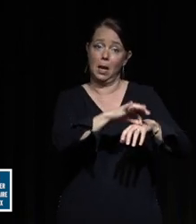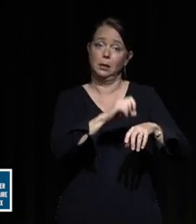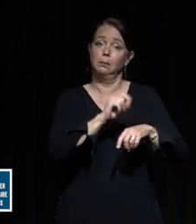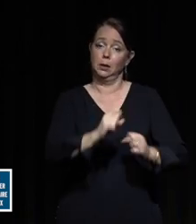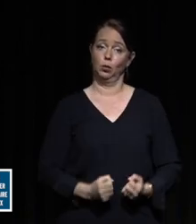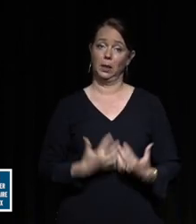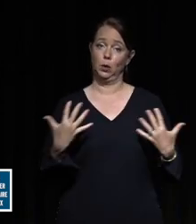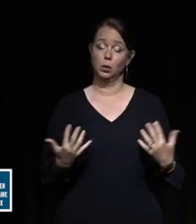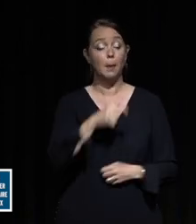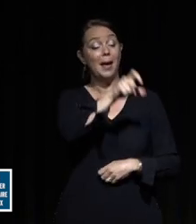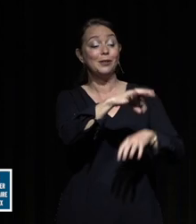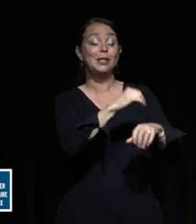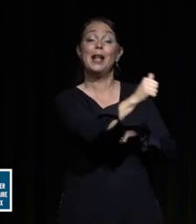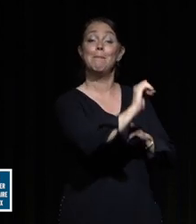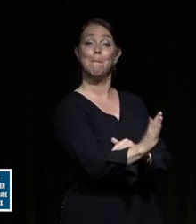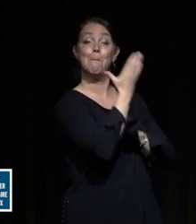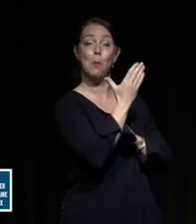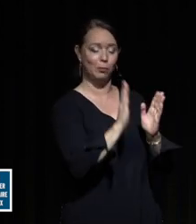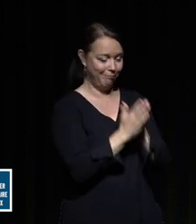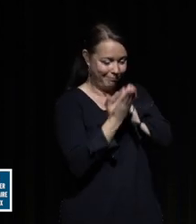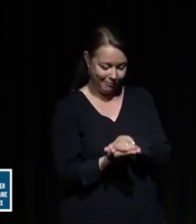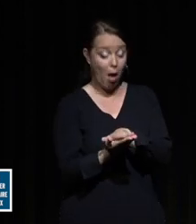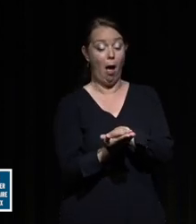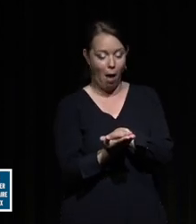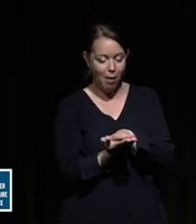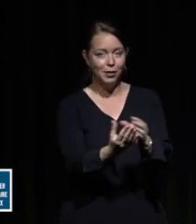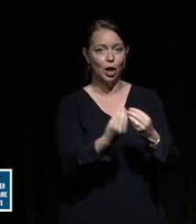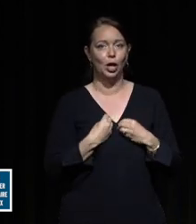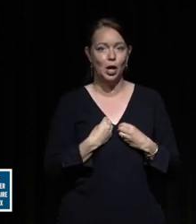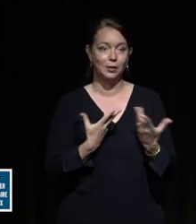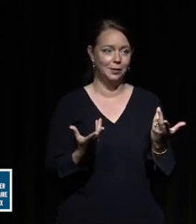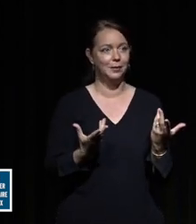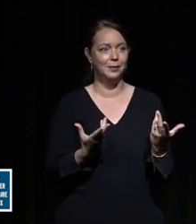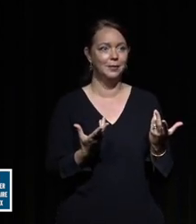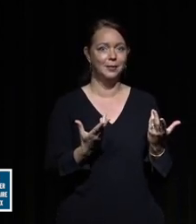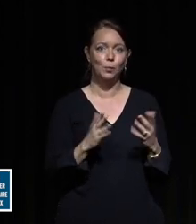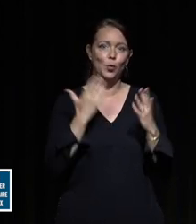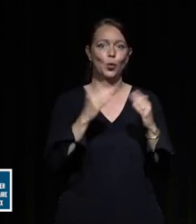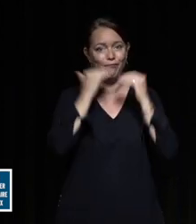montré et samoa pour moi ça m'est guéï est un peu le système e bien sûr l'endométriose est un combat